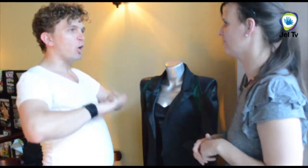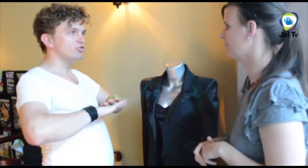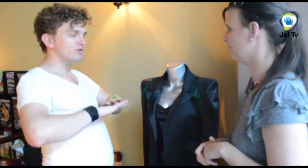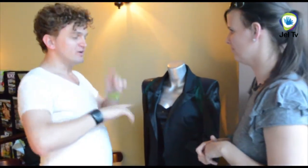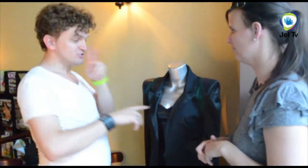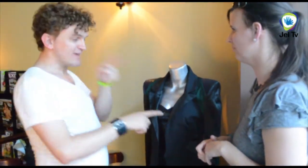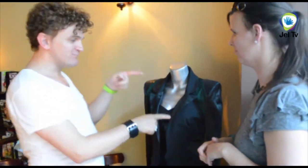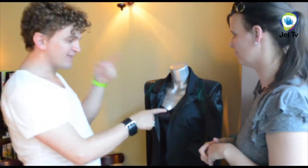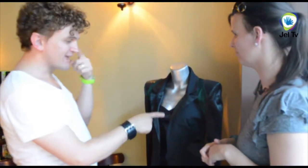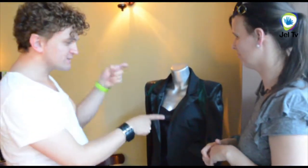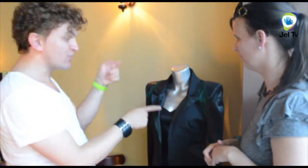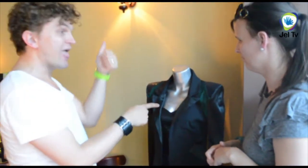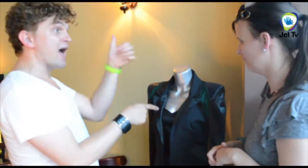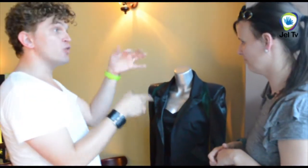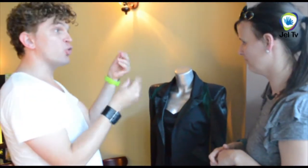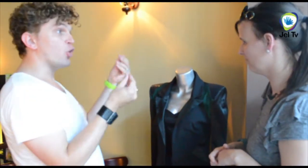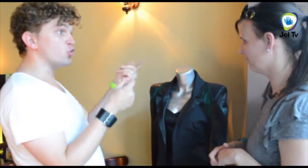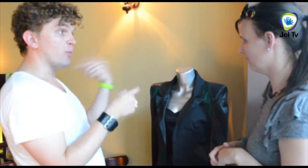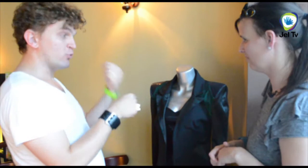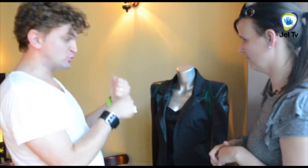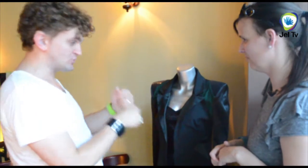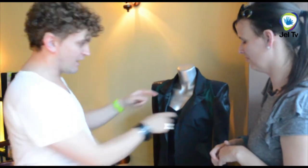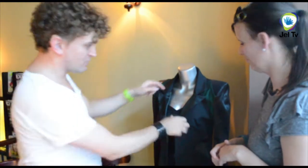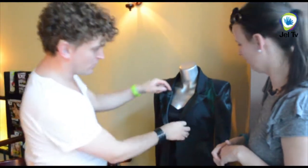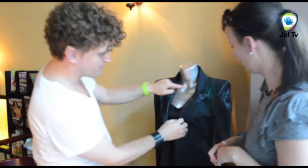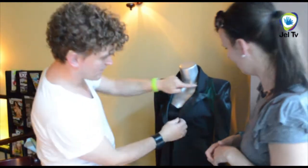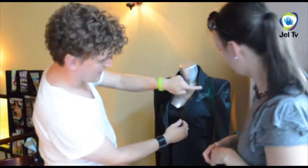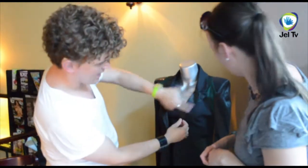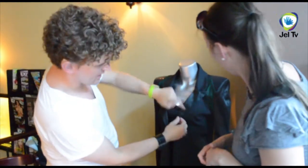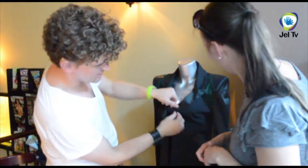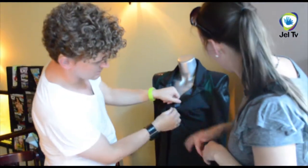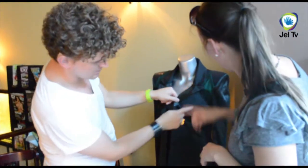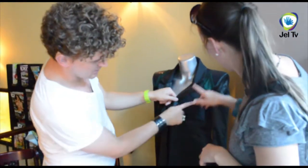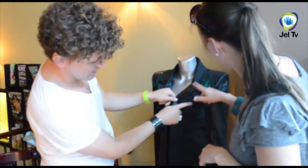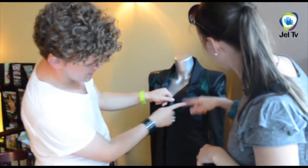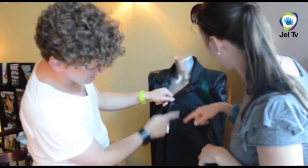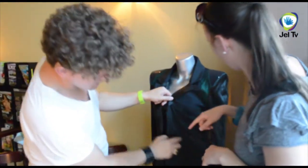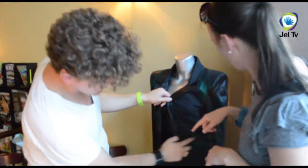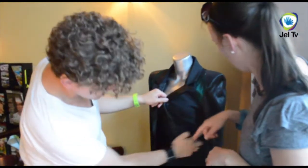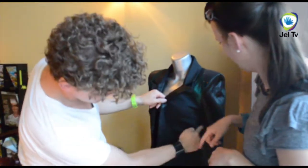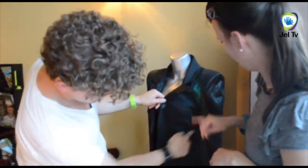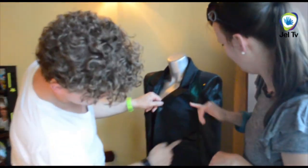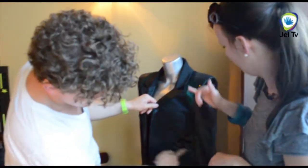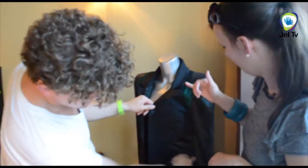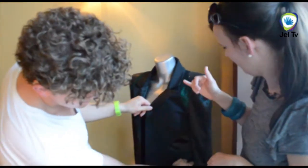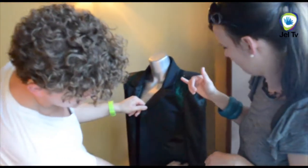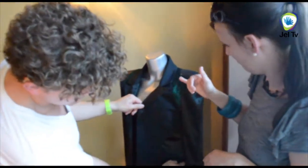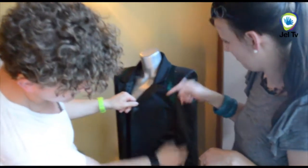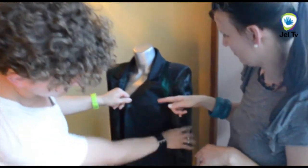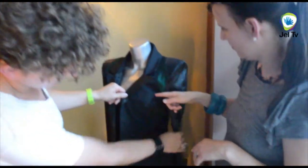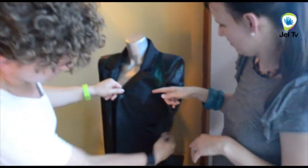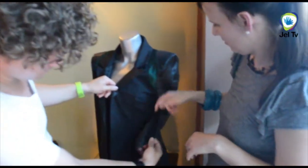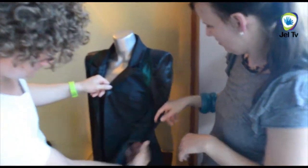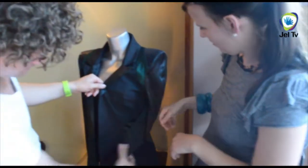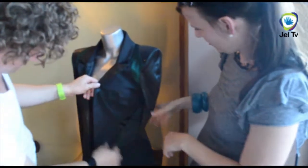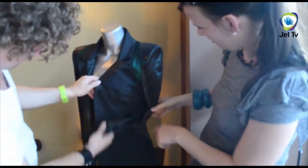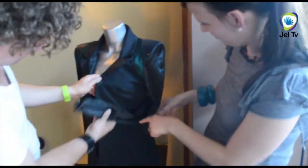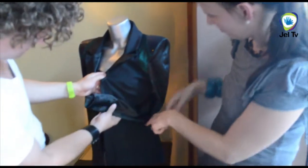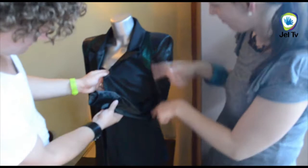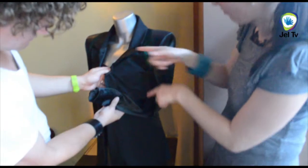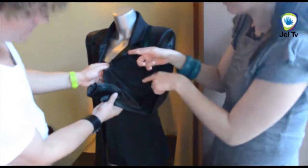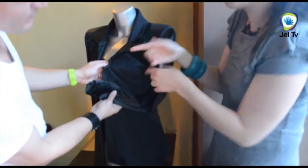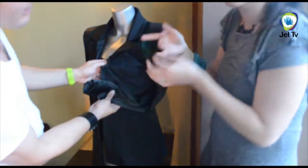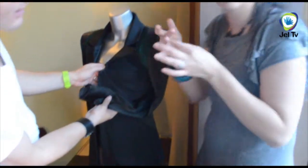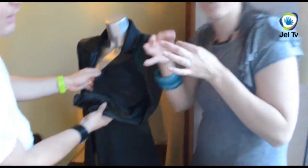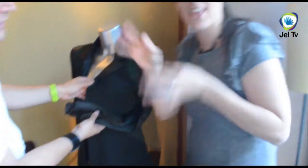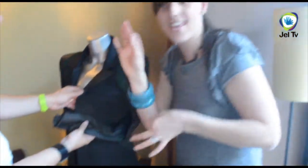Nézd meg! Egy anyagból csináltam.